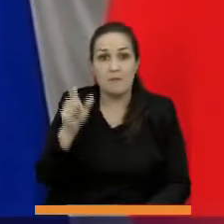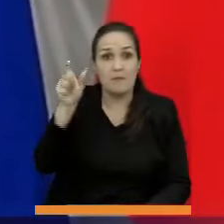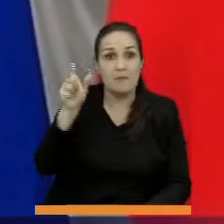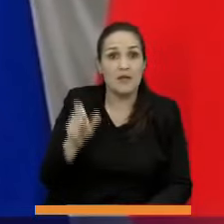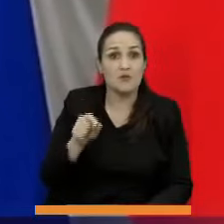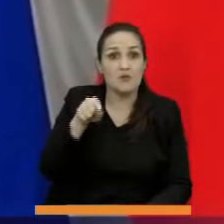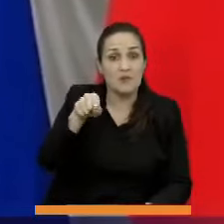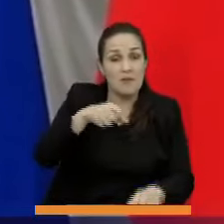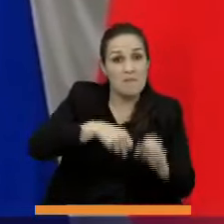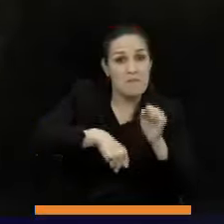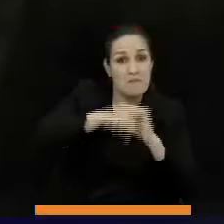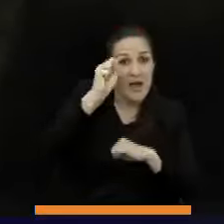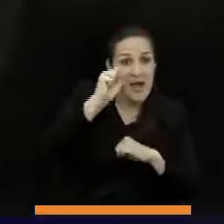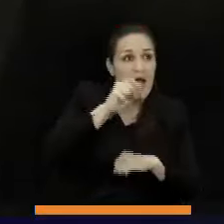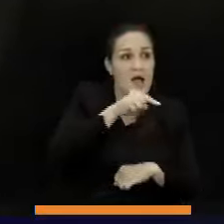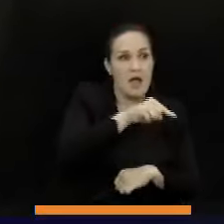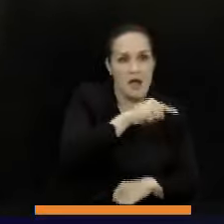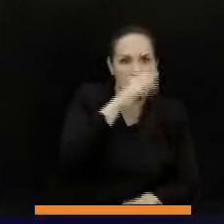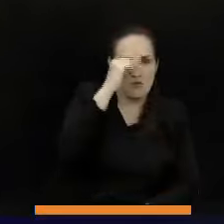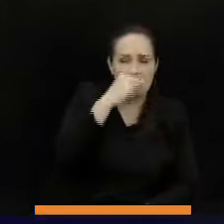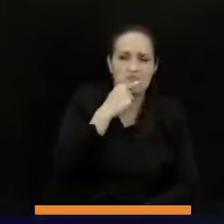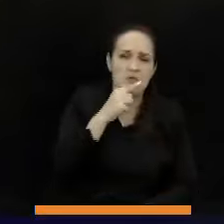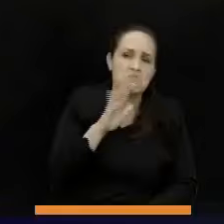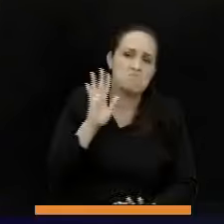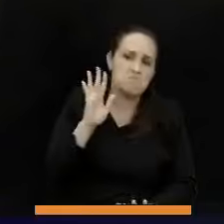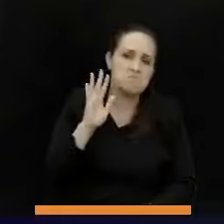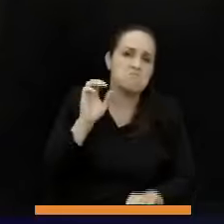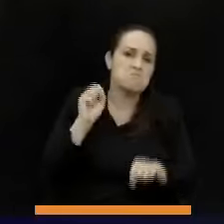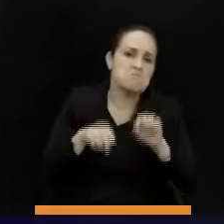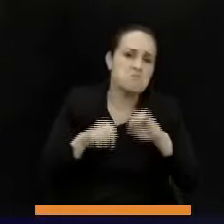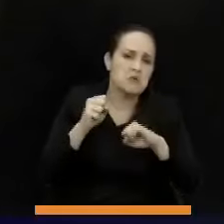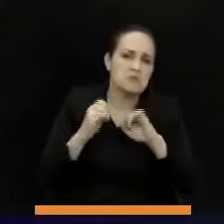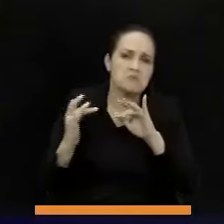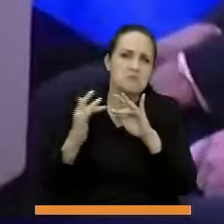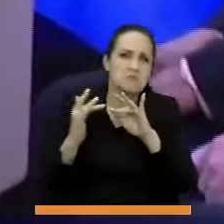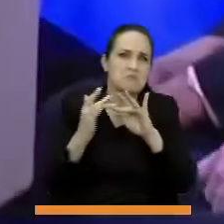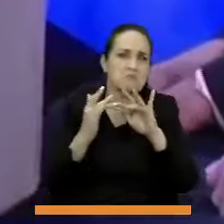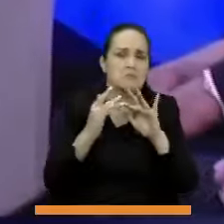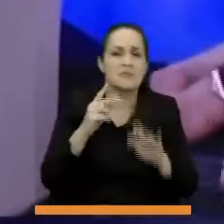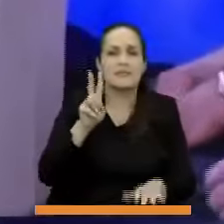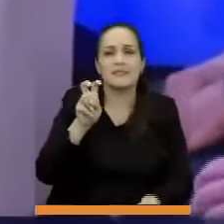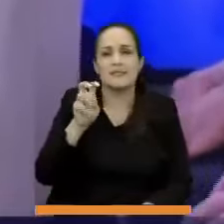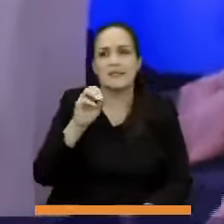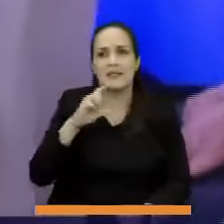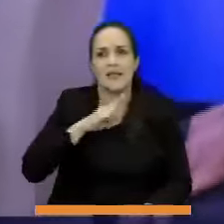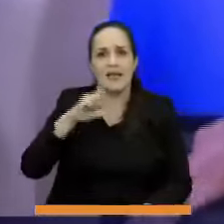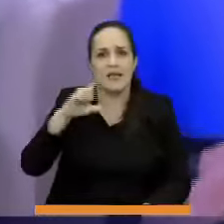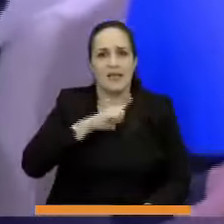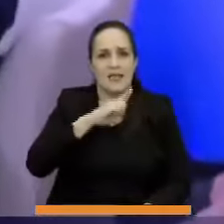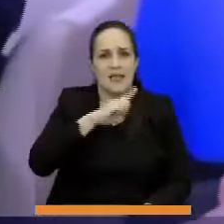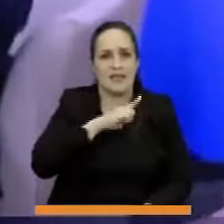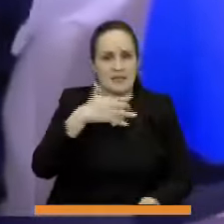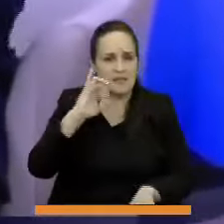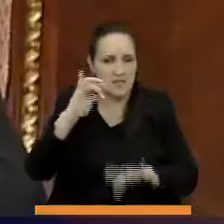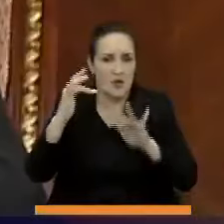JUEVES QUE POSIBLEMENTE HABLARA CON VLADIMIR PUTIN. EL PRESIDENTE ELECTO ESTADOS UNIDOS MENCIONó QUE